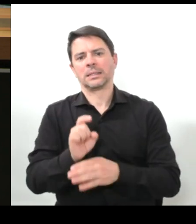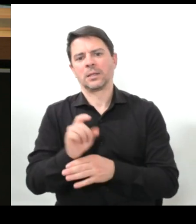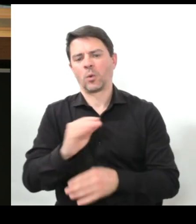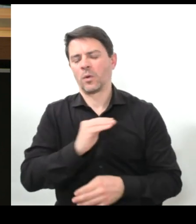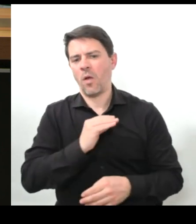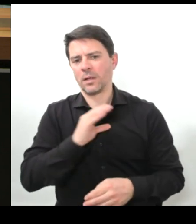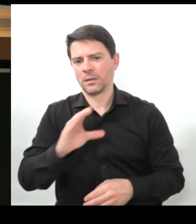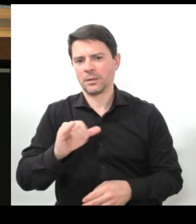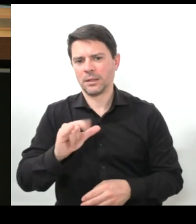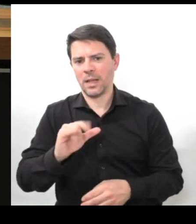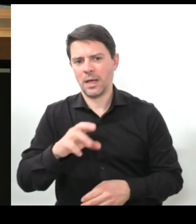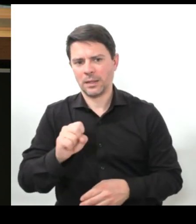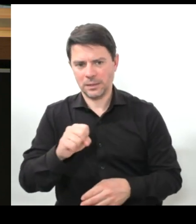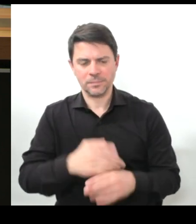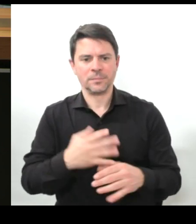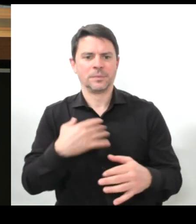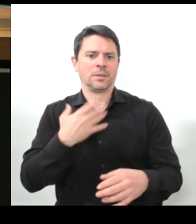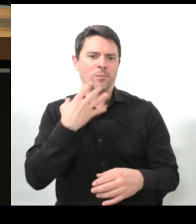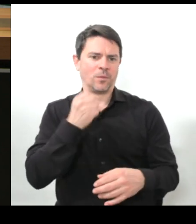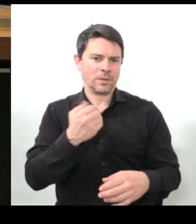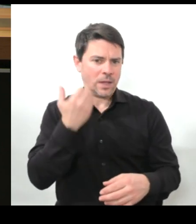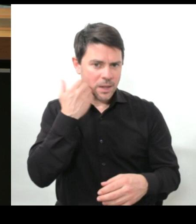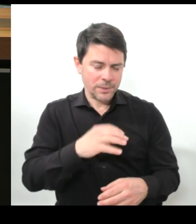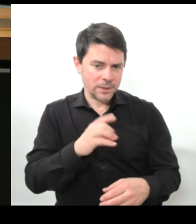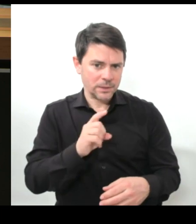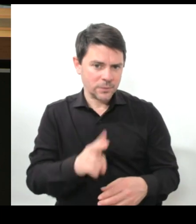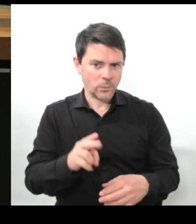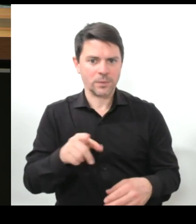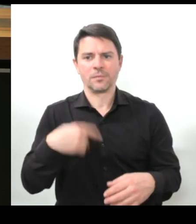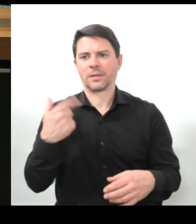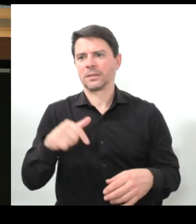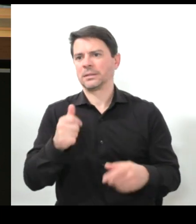Ich hoffe, wir können das im weiteren Beratungsverlauf zusammen miteinander reparieren. Vielen Dank.